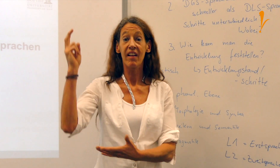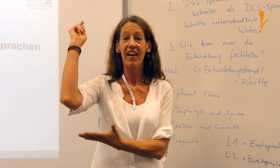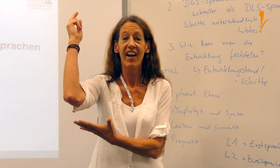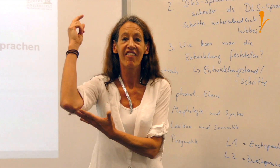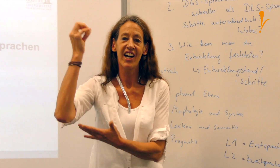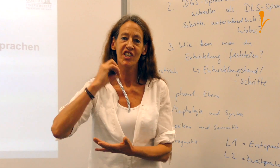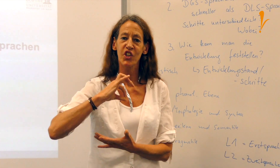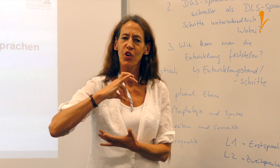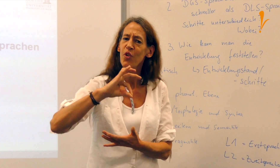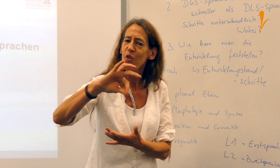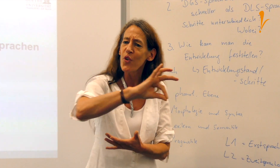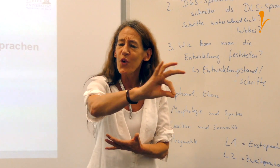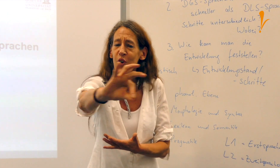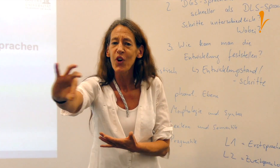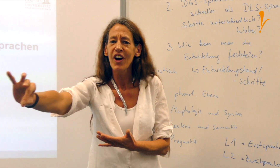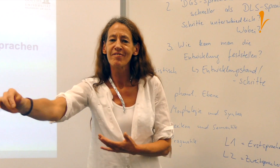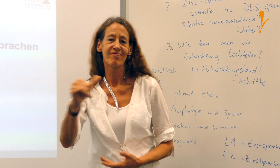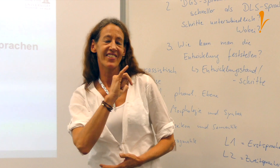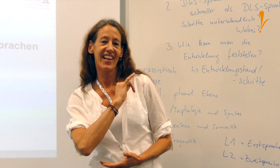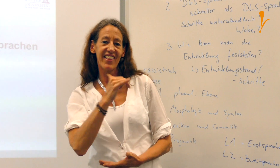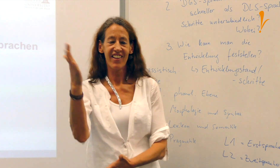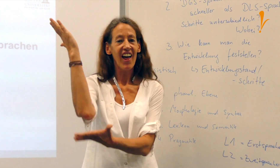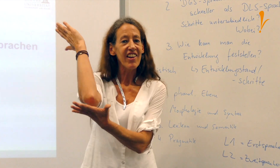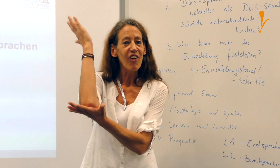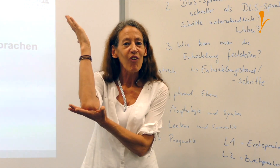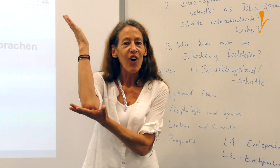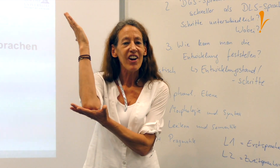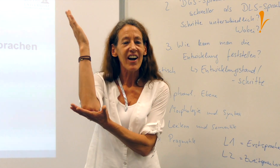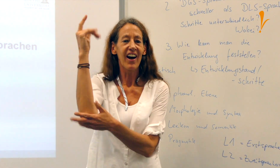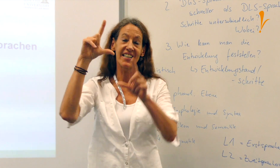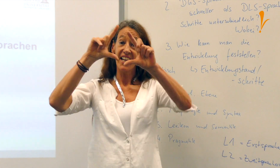Für die Erwachsenen gibt es einen interessanten Vortrag,